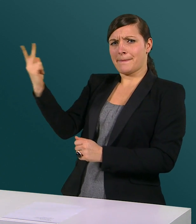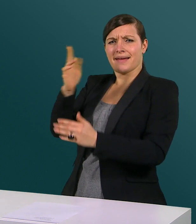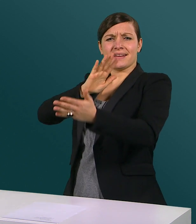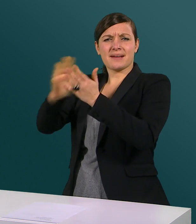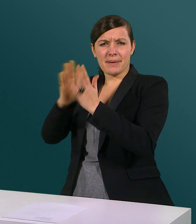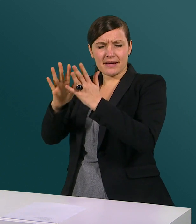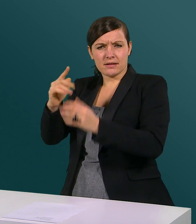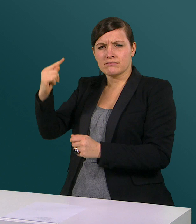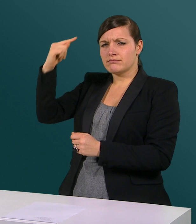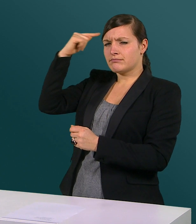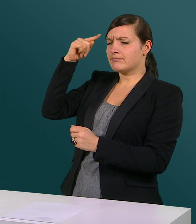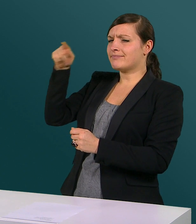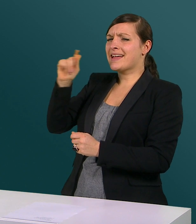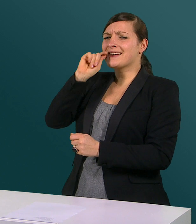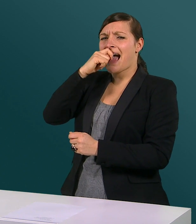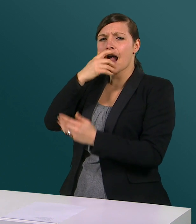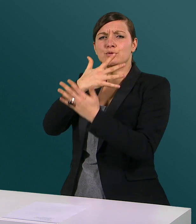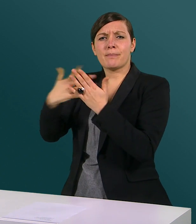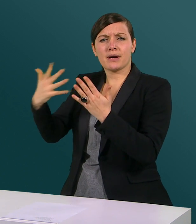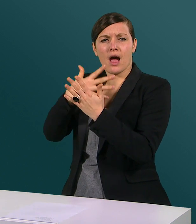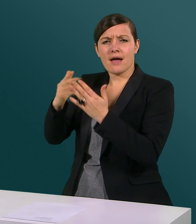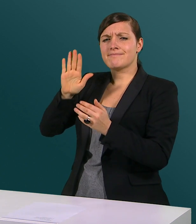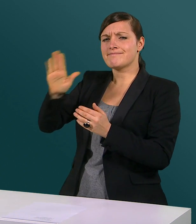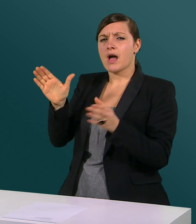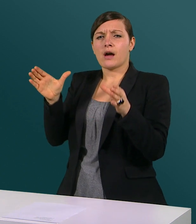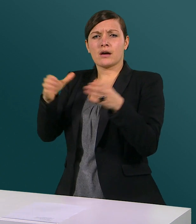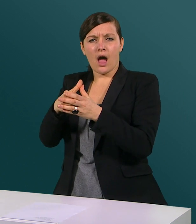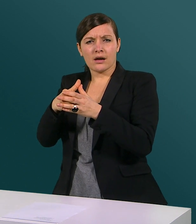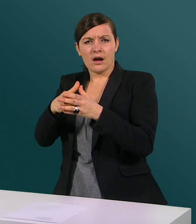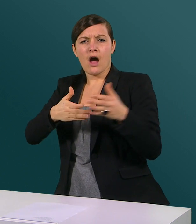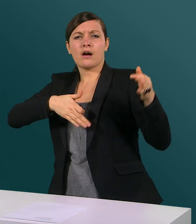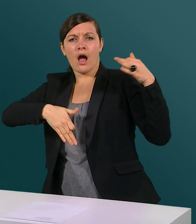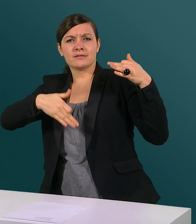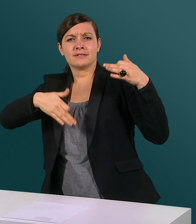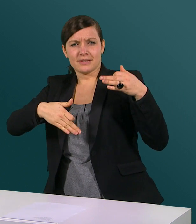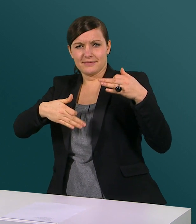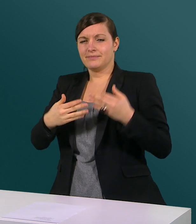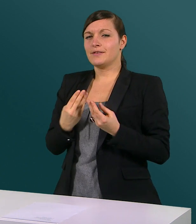Er vermutete eine Geheimsprache einer Gang und fühlte sich diskriminiert.